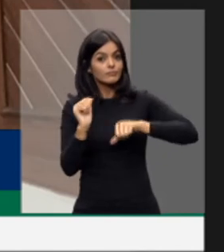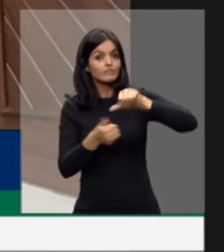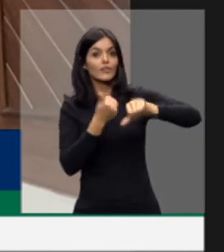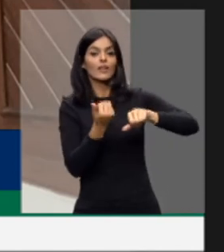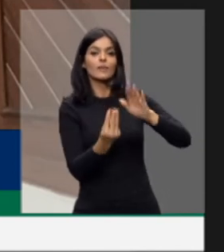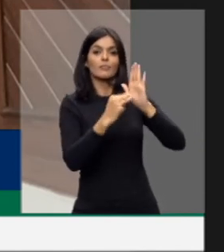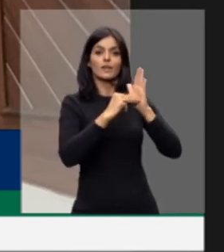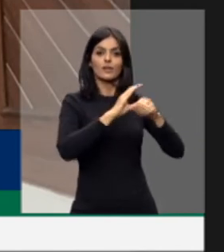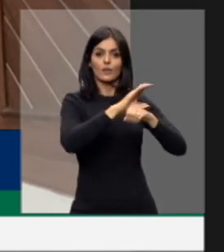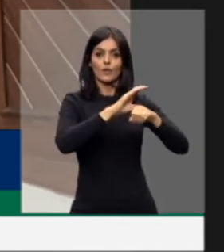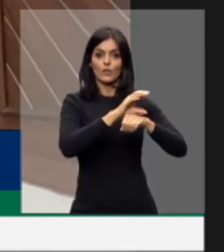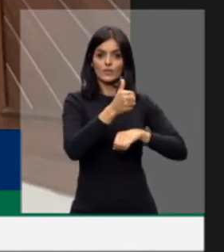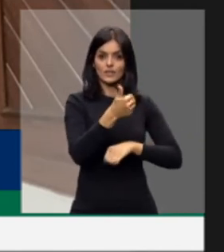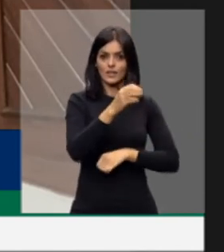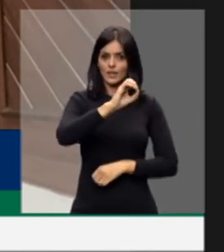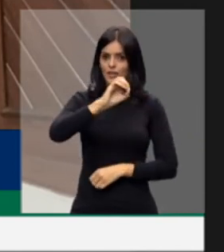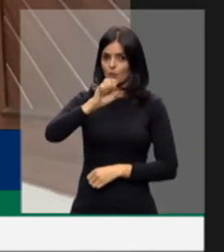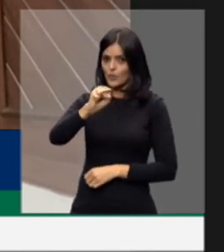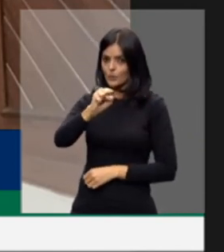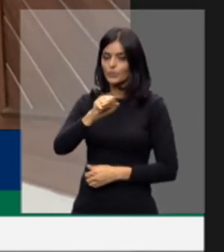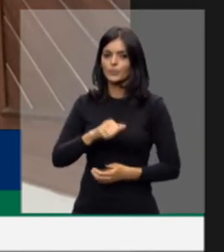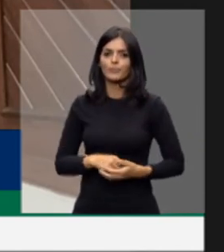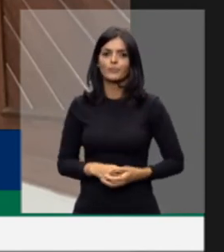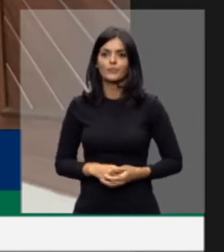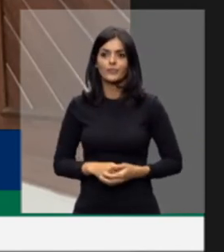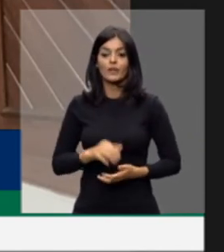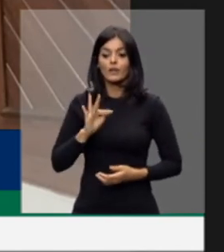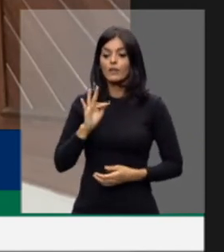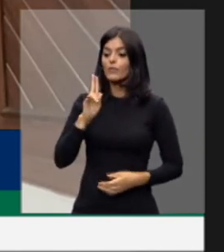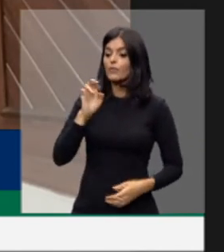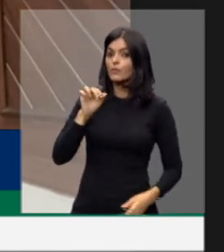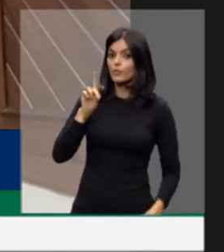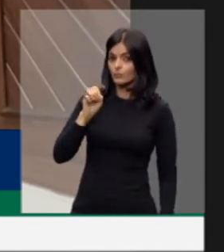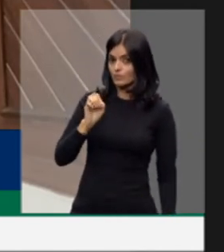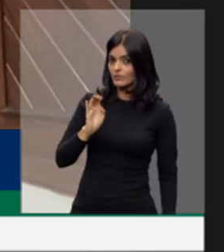ATRAVÀS DA APROVAÇÃO DA PEC 15, QUE SE TRANSFORMOU NA EMENDA CONSTITUCIONAL DE